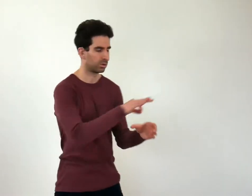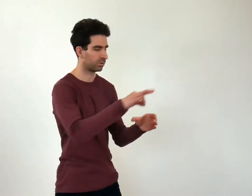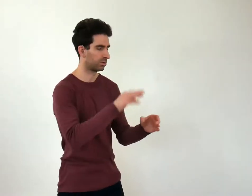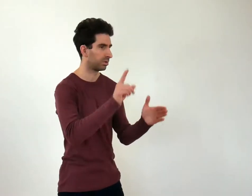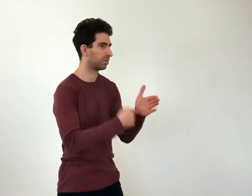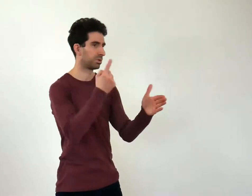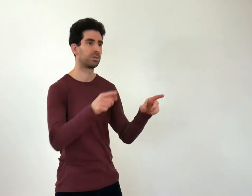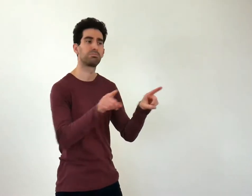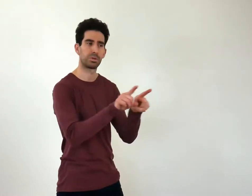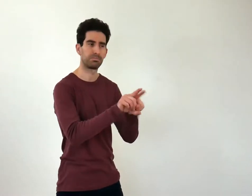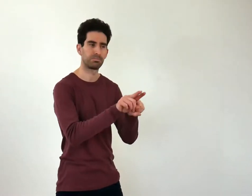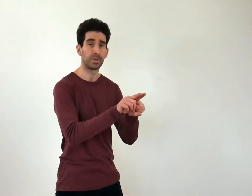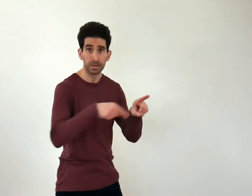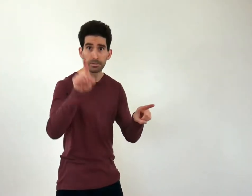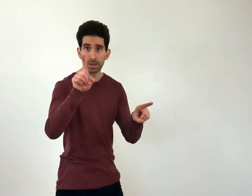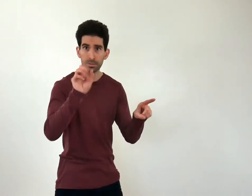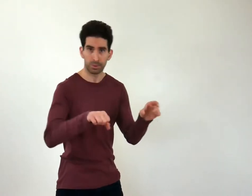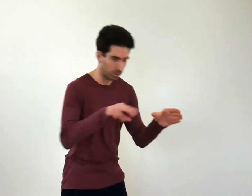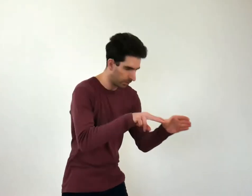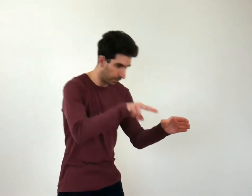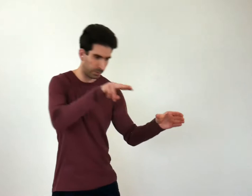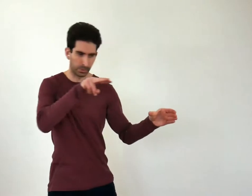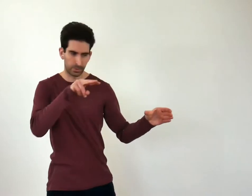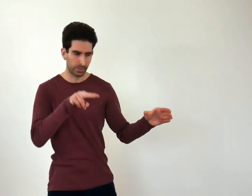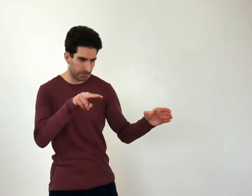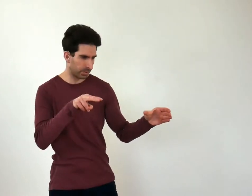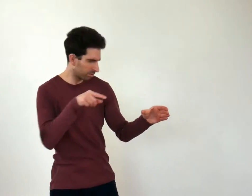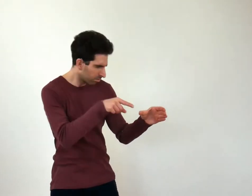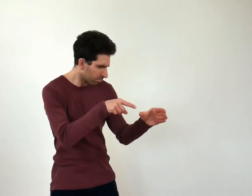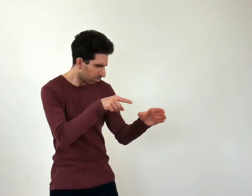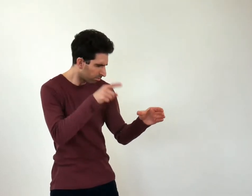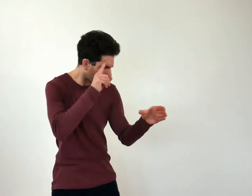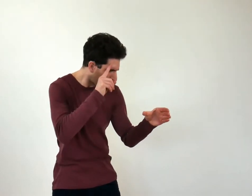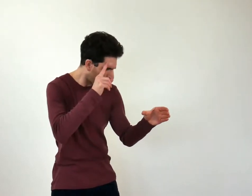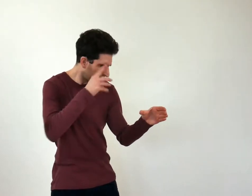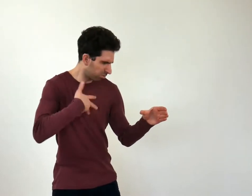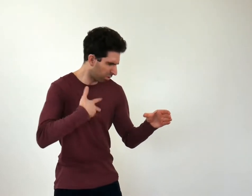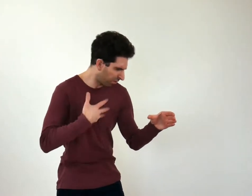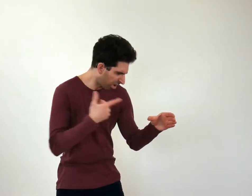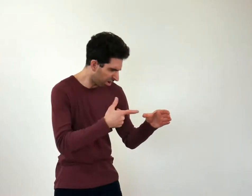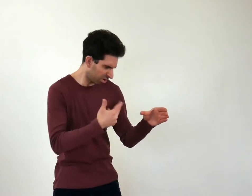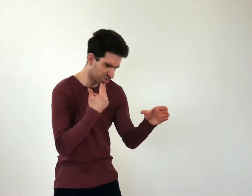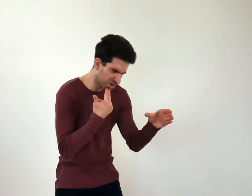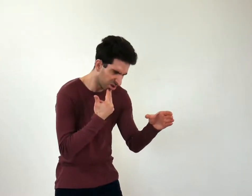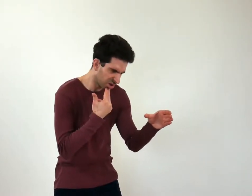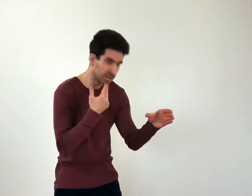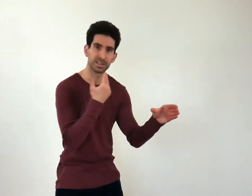nous répétons la même cusine. Mais nous pouvons prendre du recul et se demander "Pourquoi faire ? Est-ce utile ?"